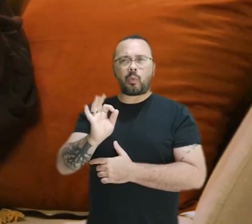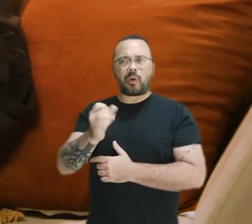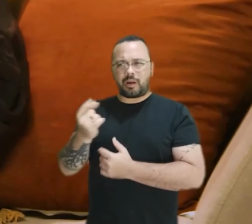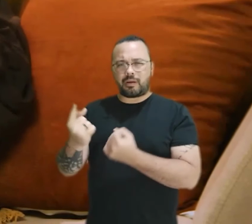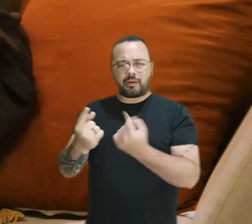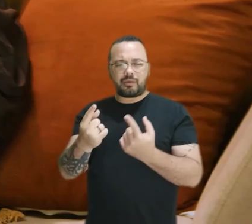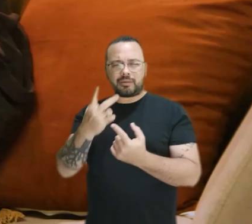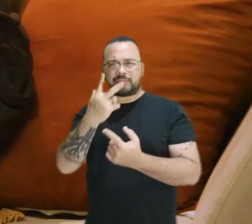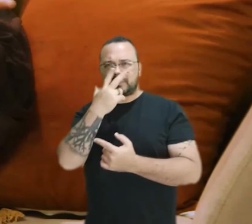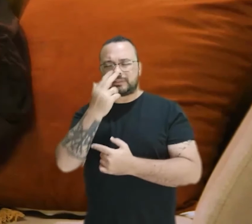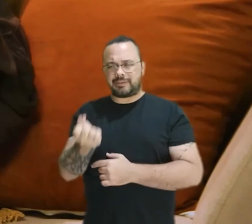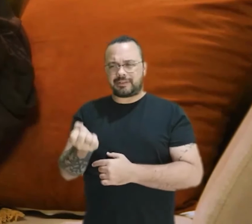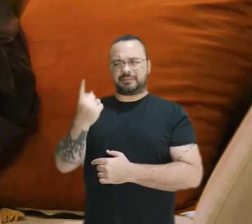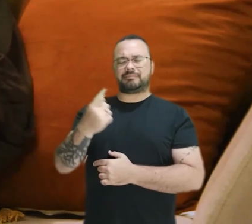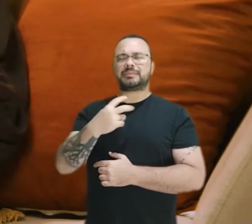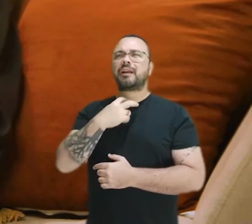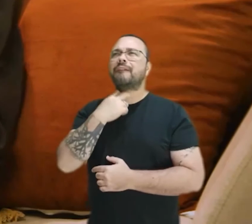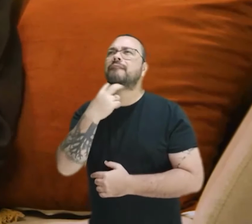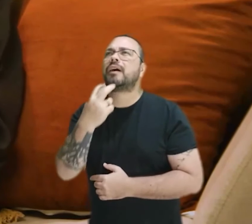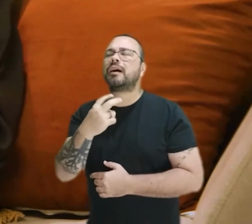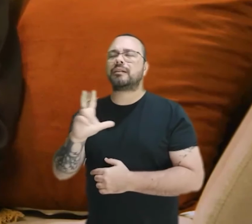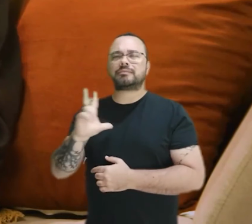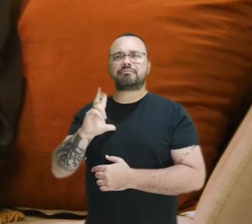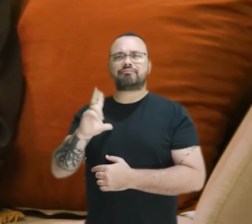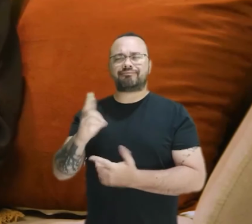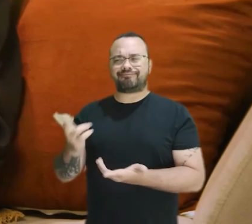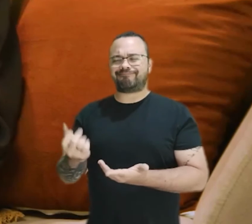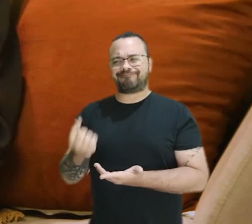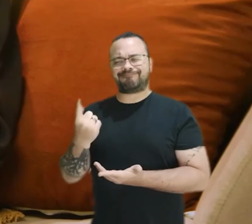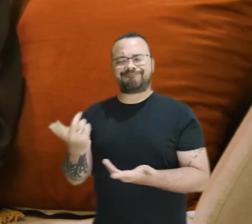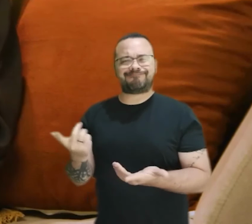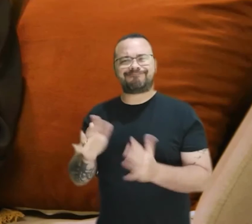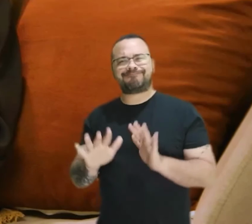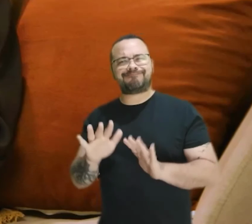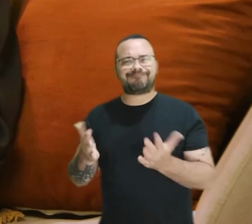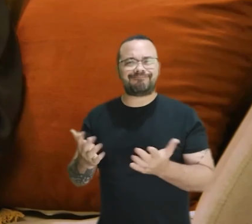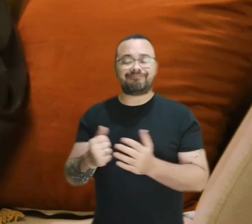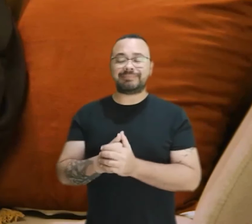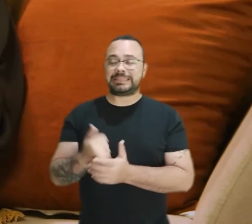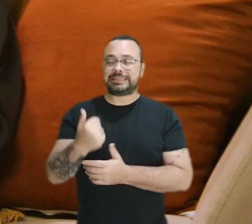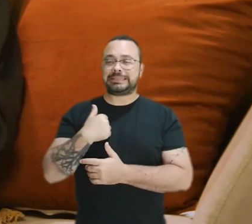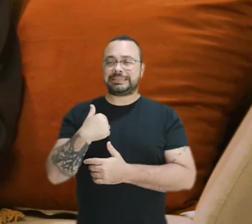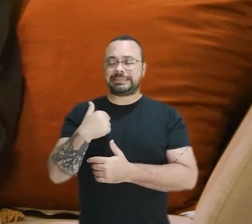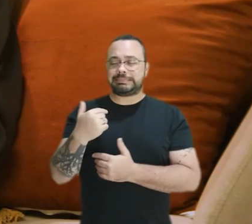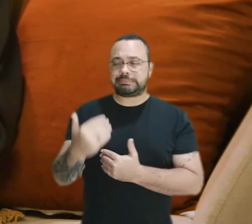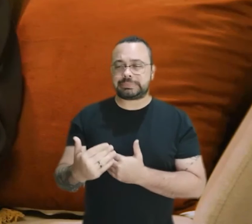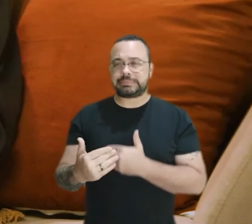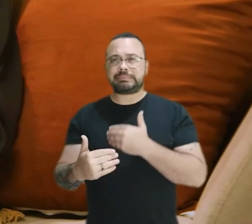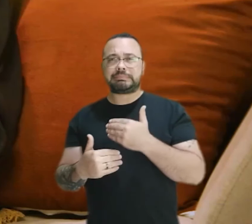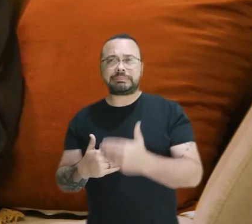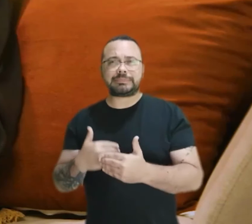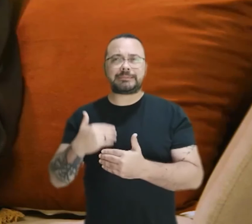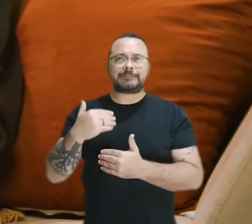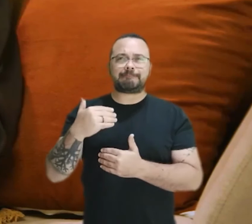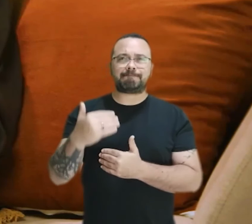De um estranhamento com a própria voz, enfim, e... e, aos poucos, é...